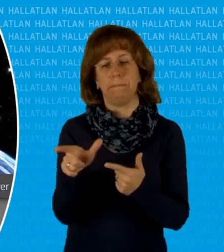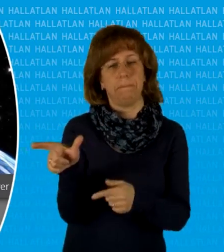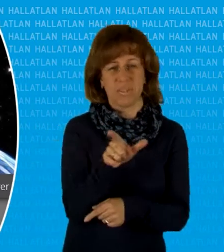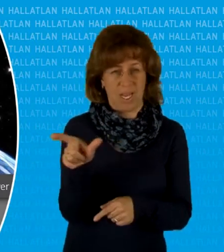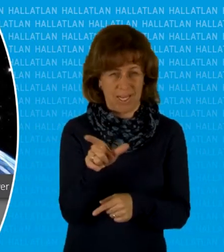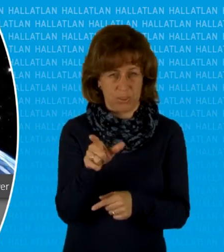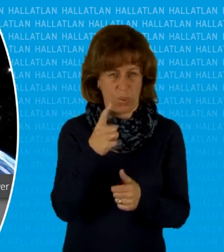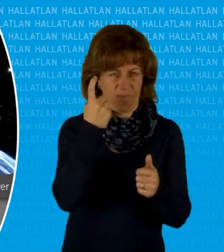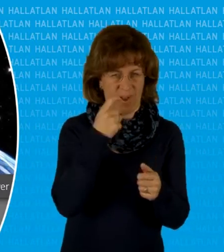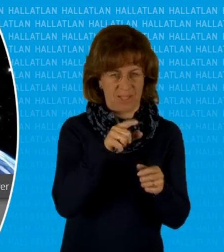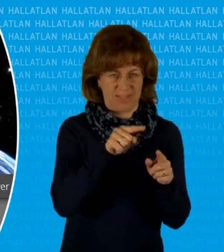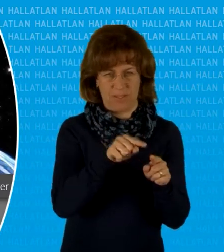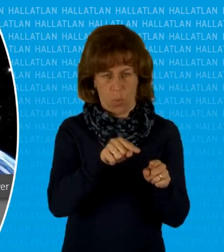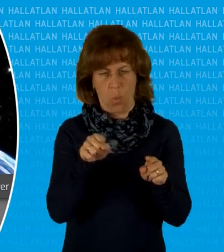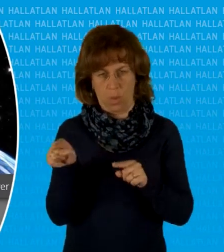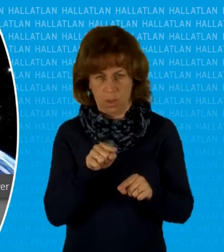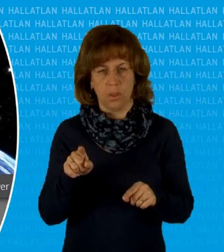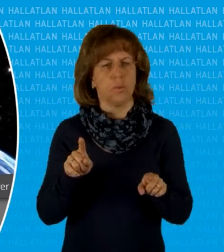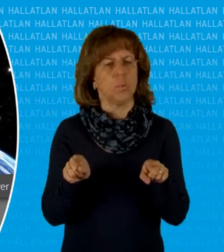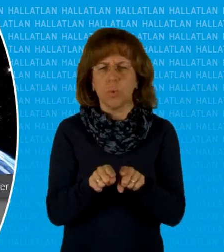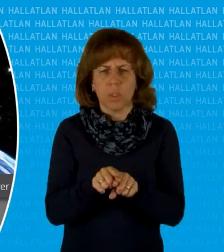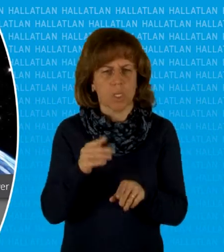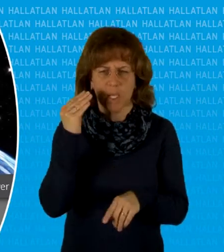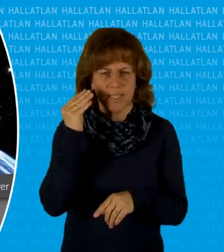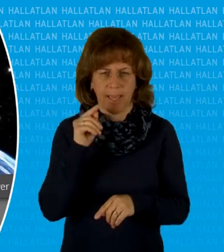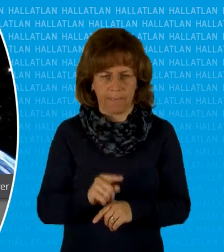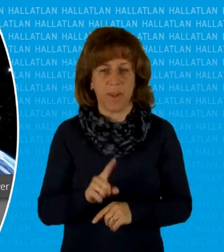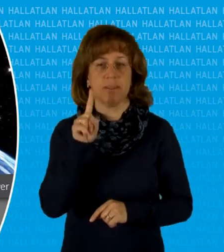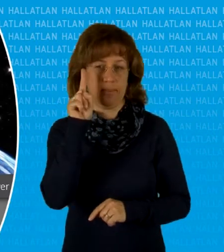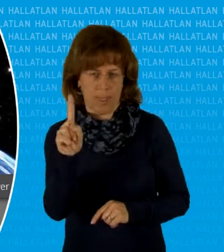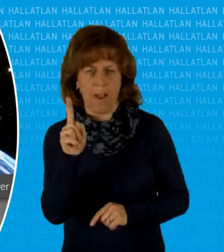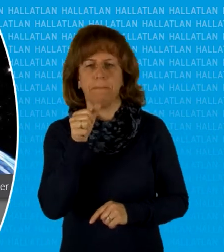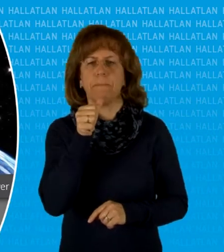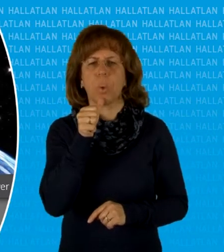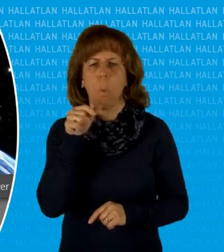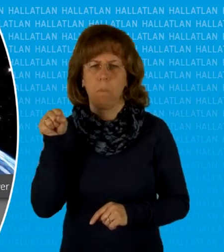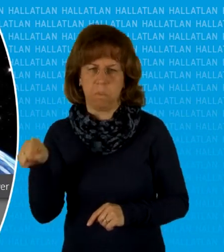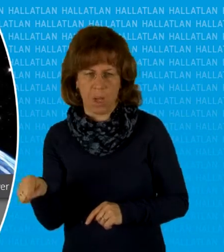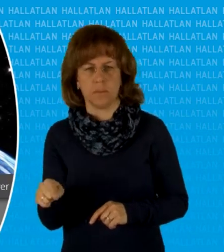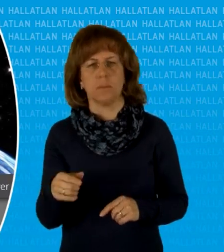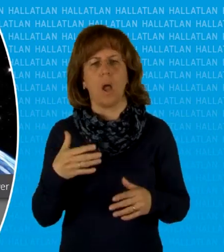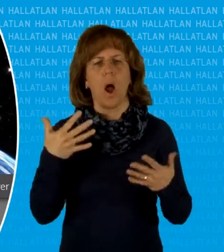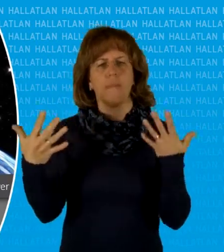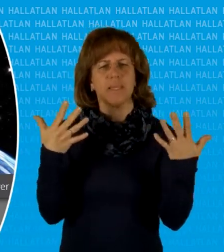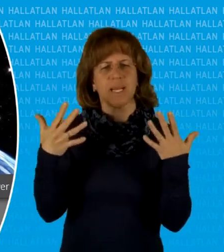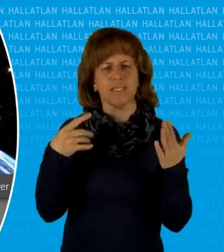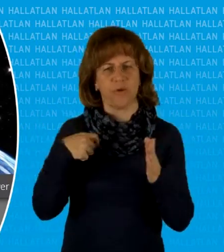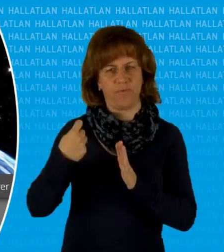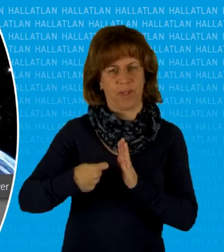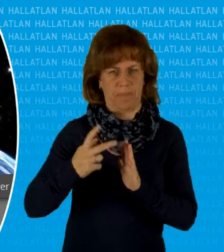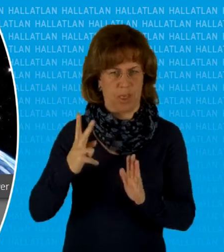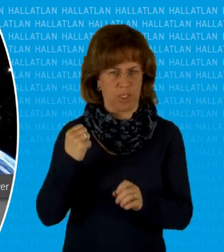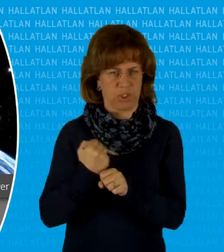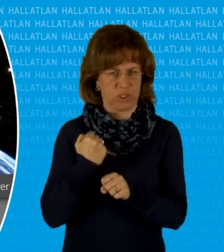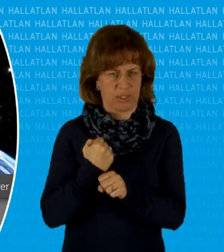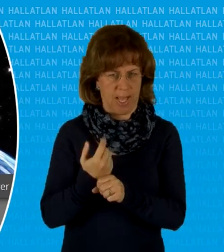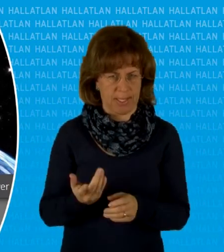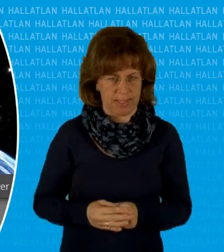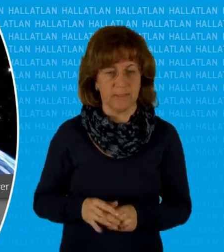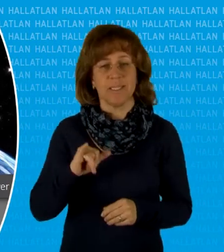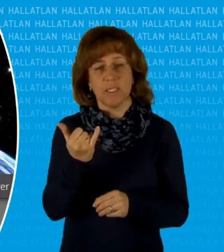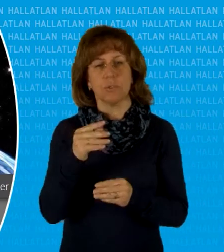Mindkét verzióban ugyanazok a képek vannak, a Próban viszont animációs film készíthető adott területről,